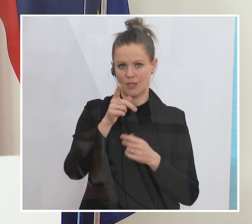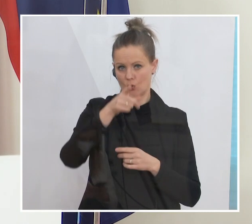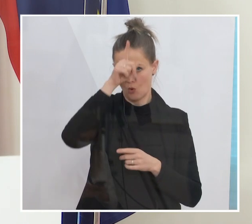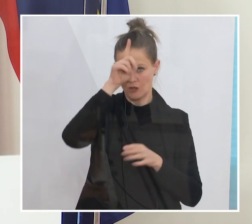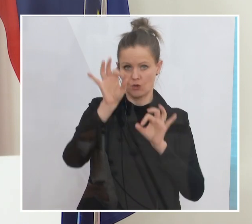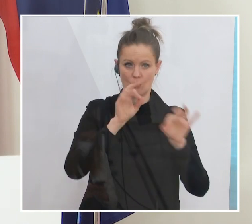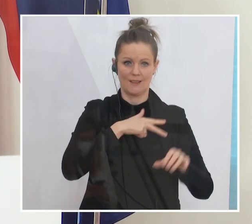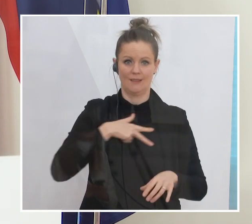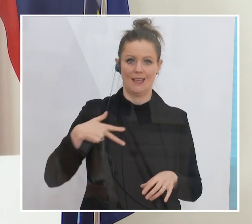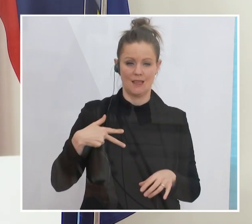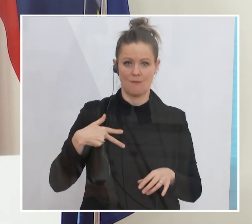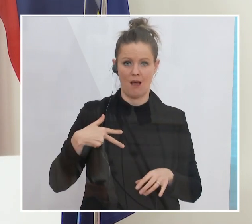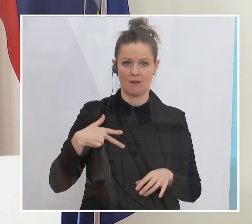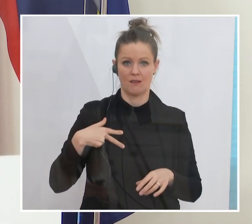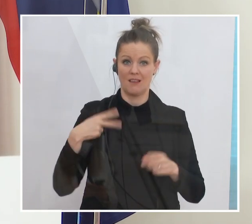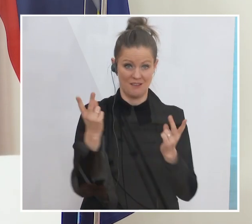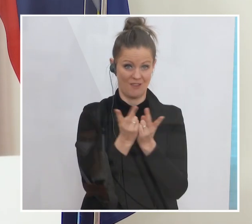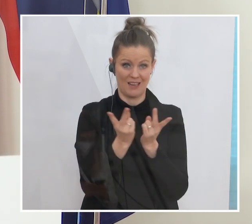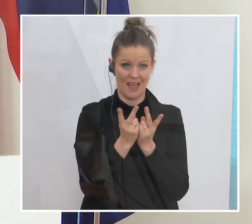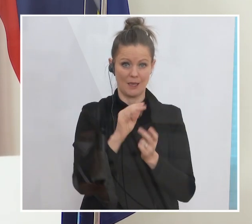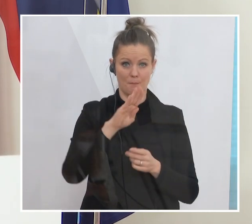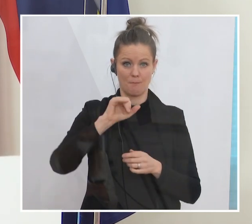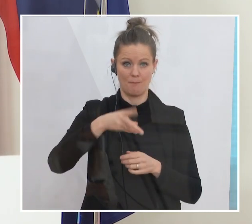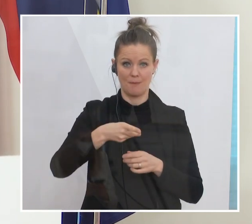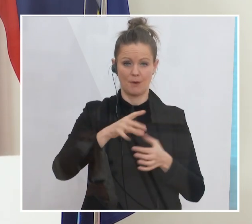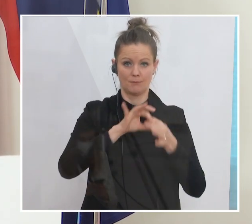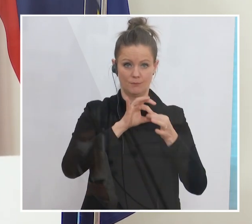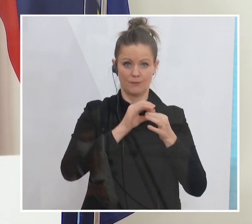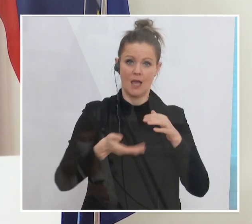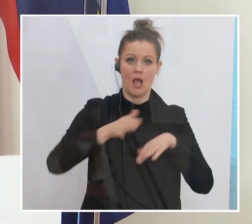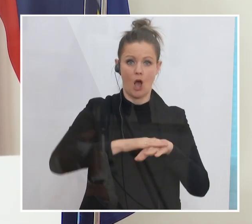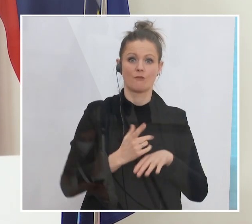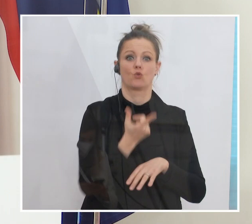dann sind im Verhältnis zum Bruttoinlandsprodukt rund doppelt so viele Direktzahlungen bereits